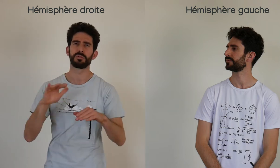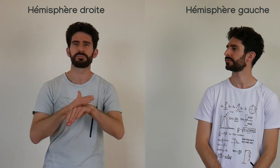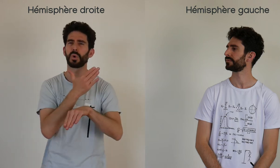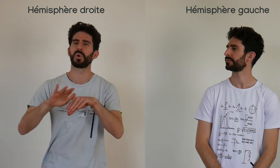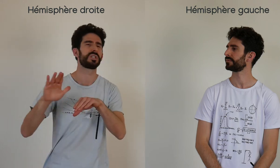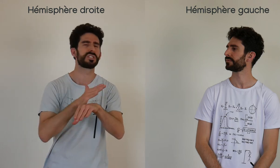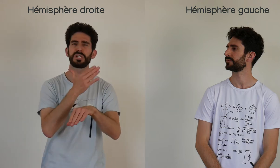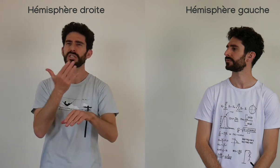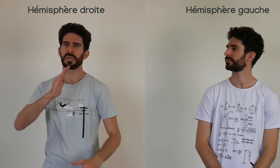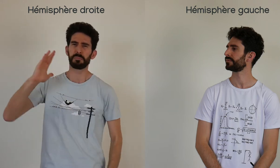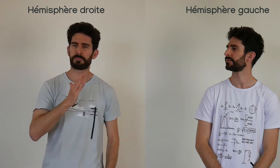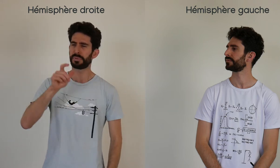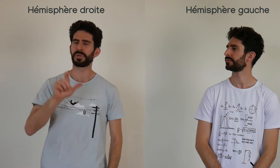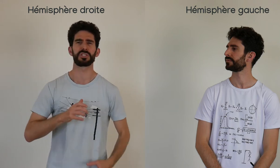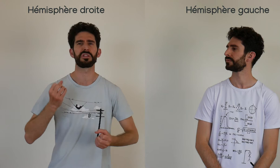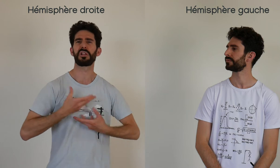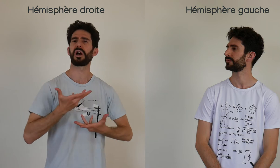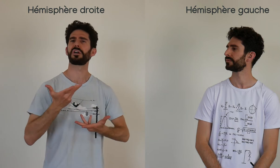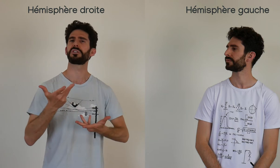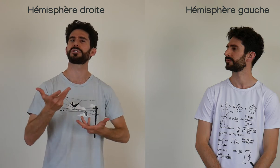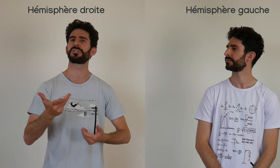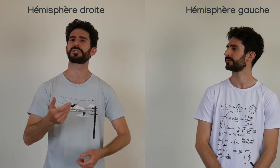et de la poésie. Elle est typique des artistes.